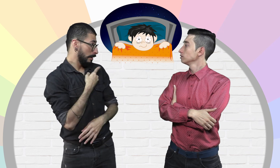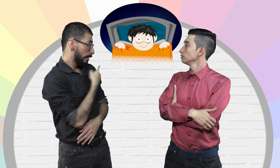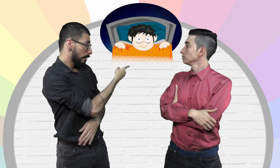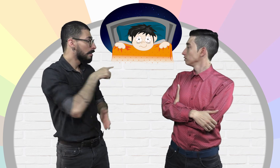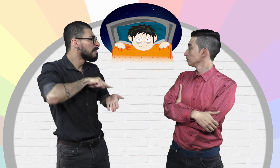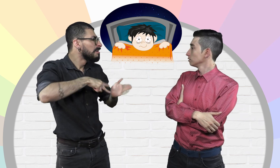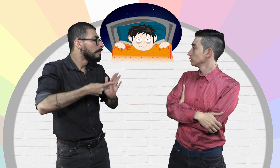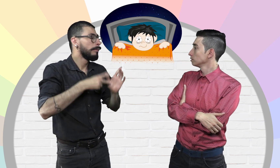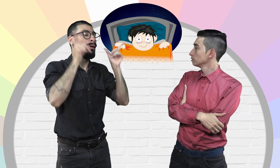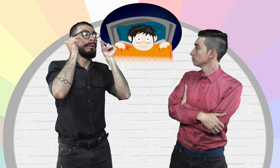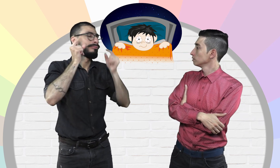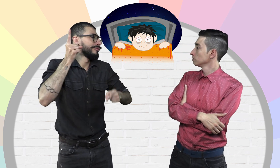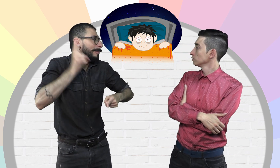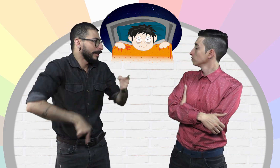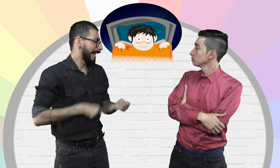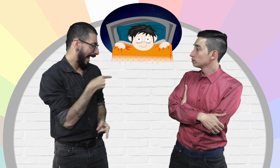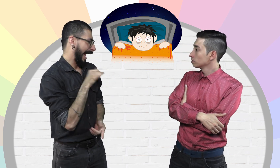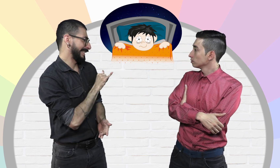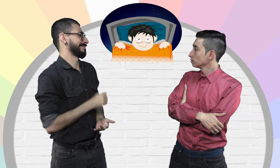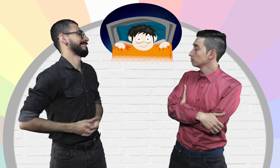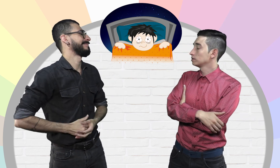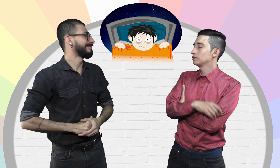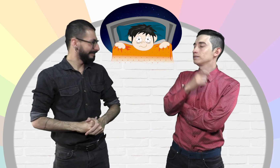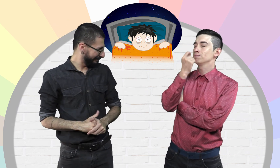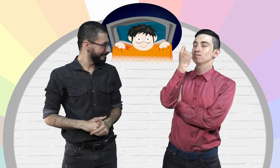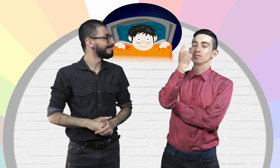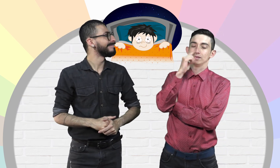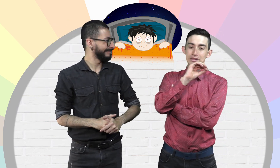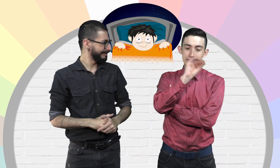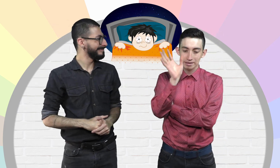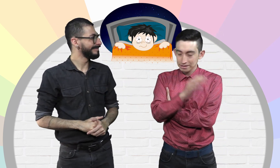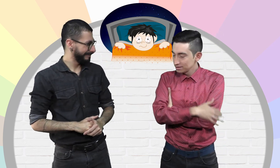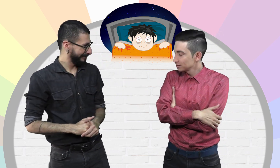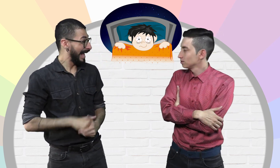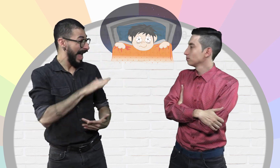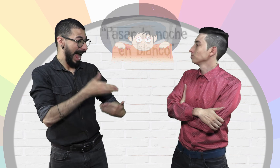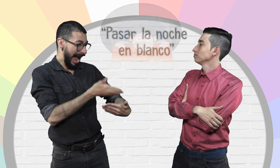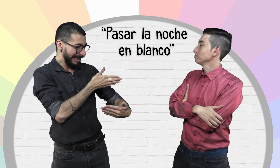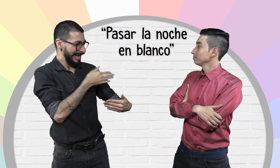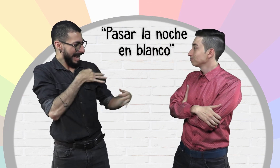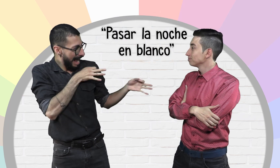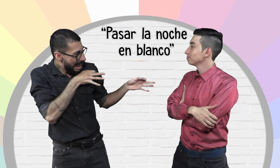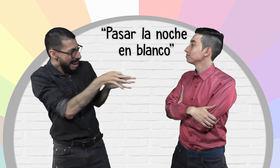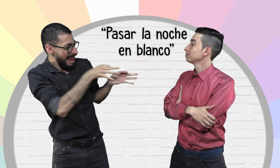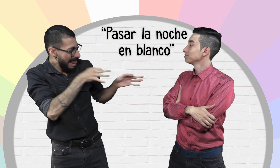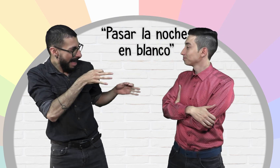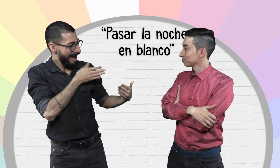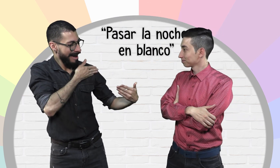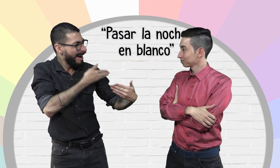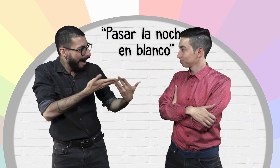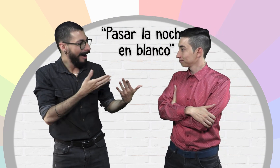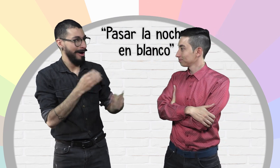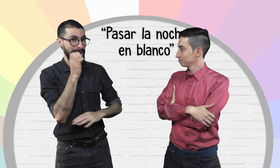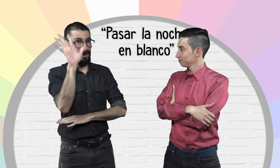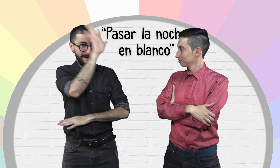En conclusión, no puedes dormir. A eso se refiere. Ah, ahora si lo entiendo claramente. Lo que te acabo de explicar tiene que ver con